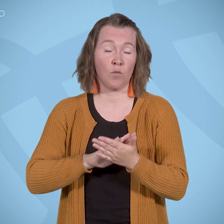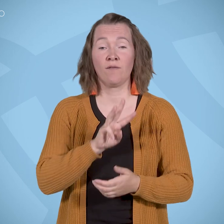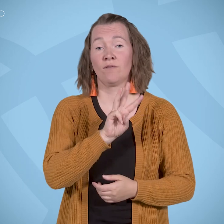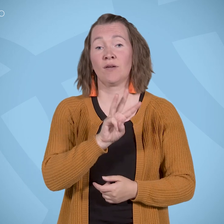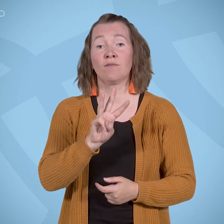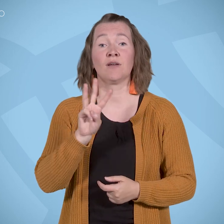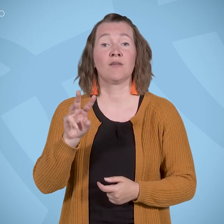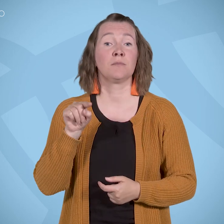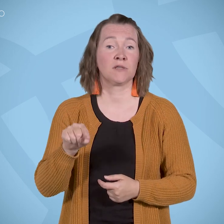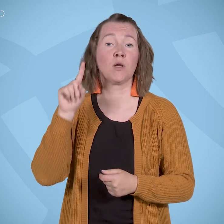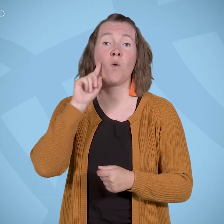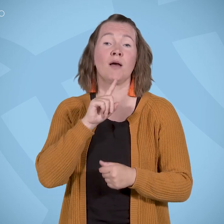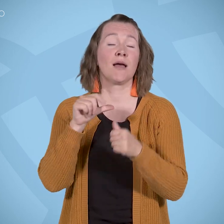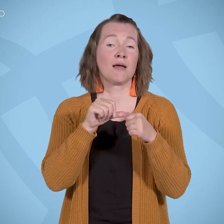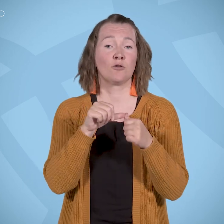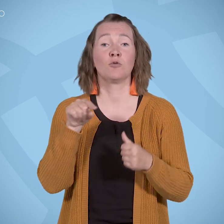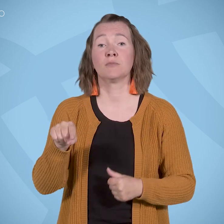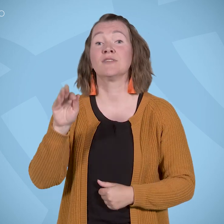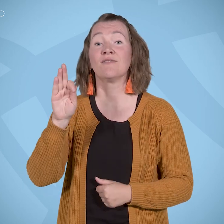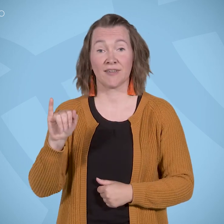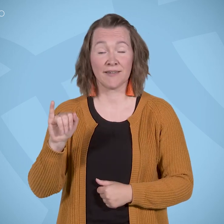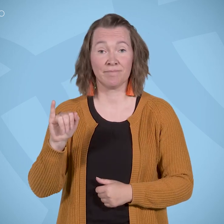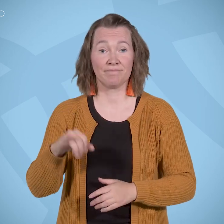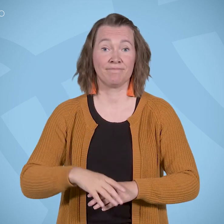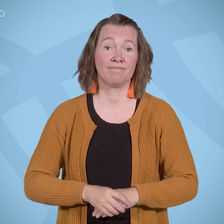osoitteessa www.kuurojenliitto.fi.